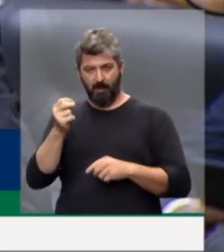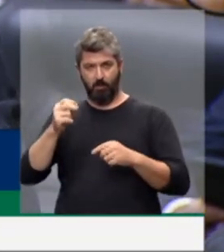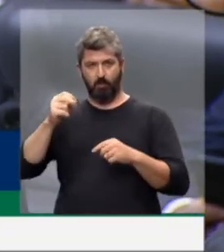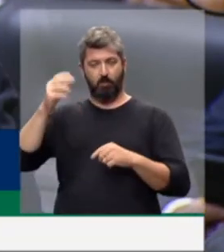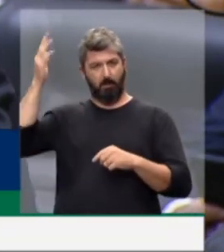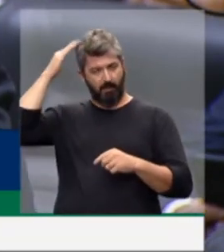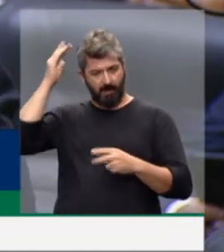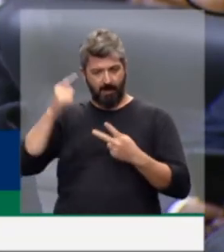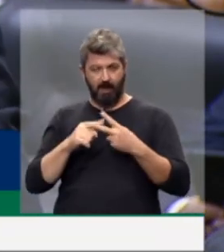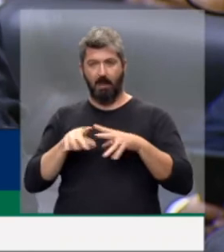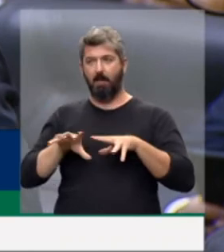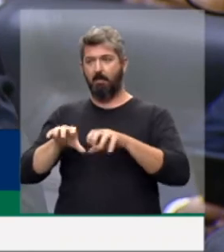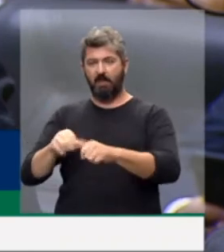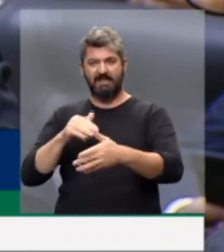PARA CATEGORIAS QUE NÃO